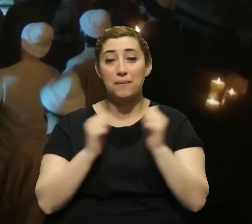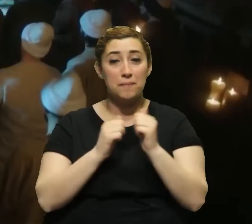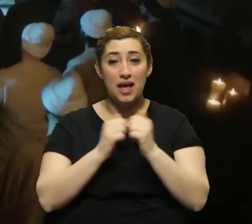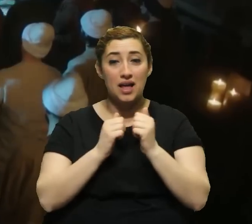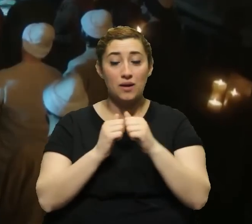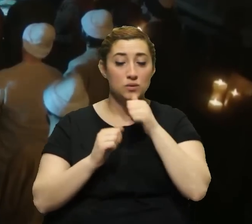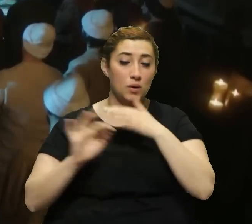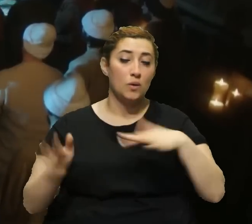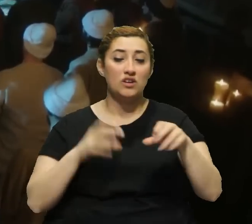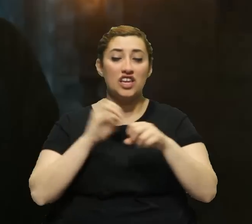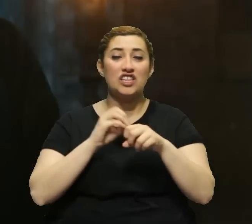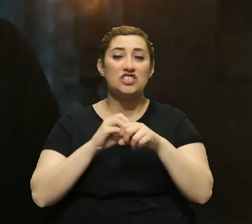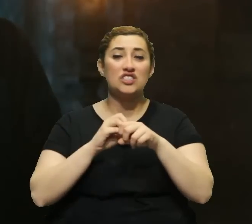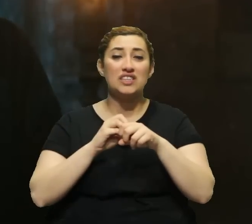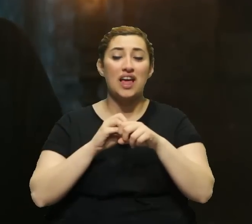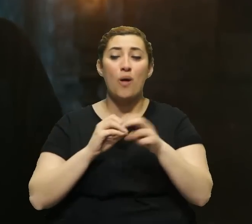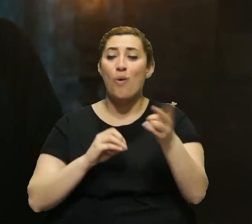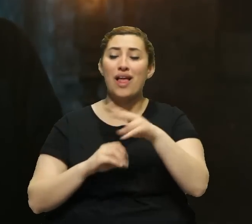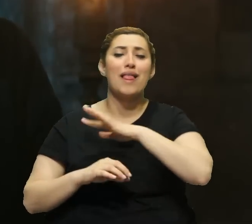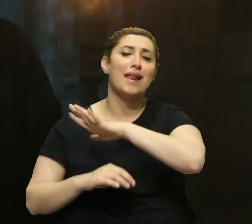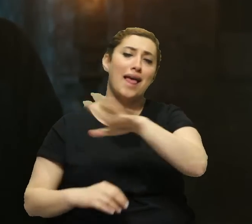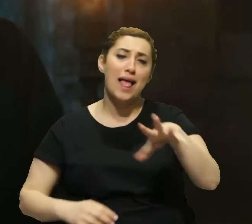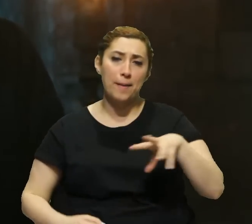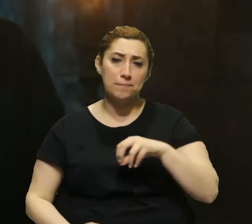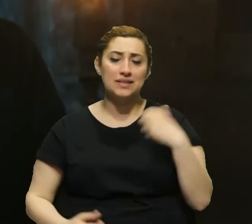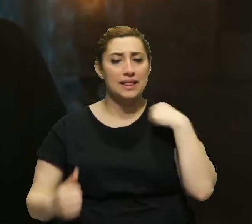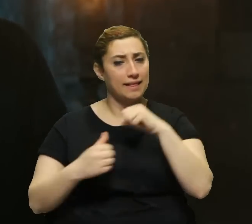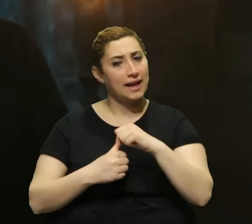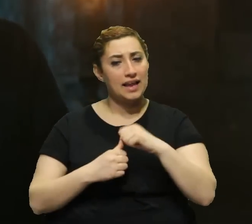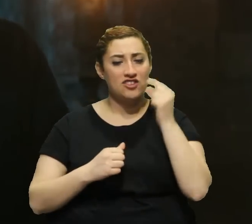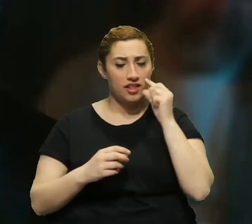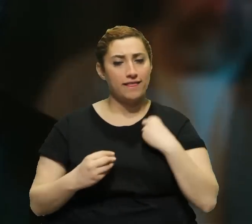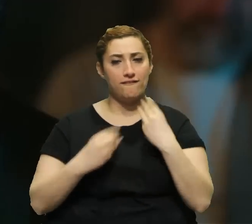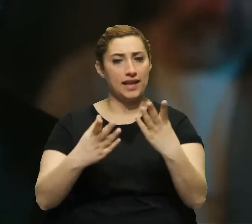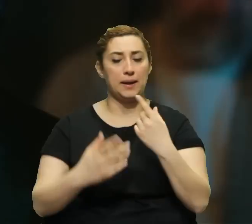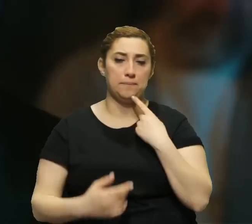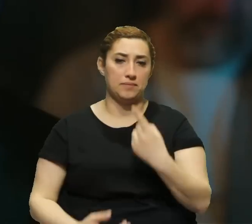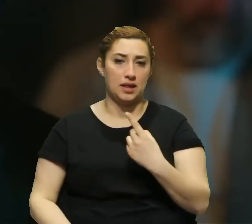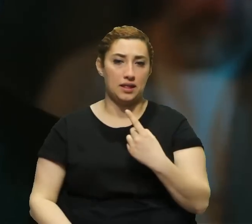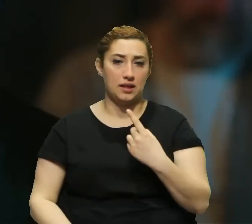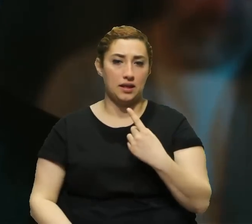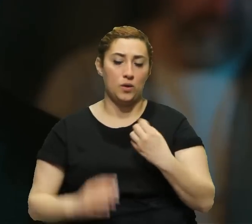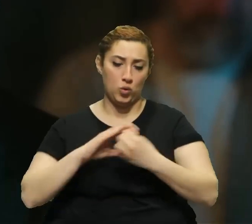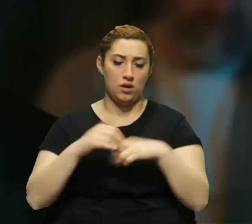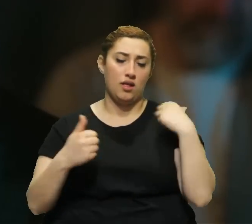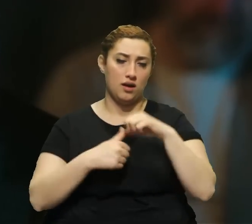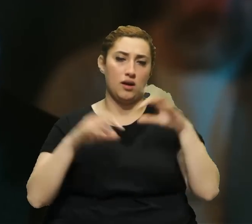...tufanda yok olanların cümlesini tekrar dirilteyim. Yeryüzüne getireyim.